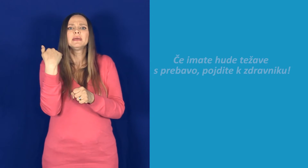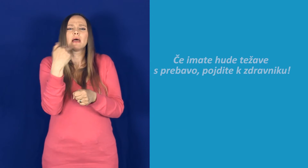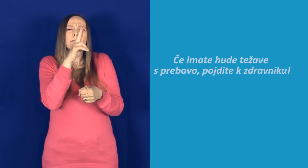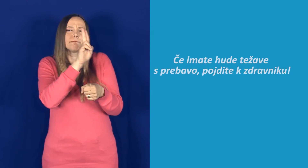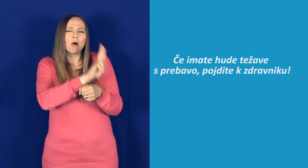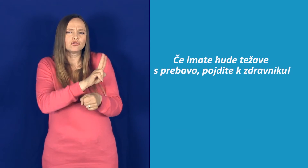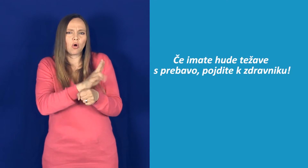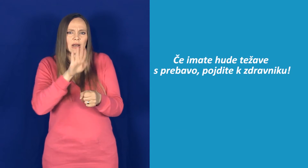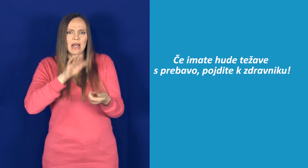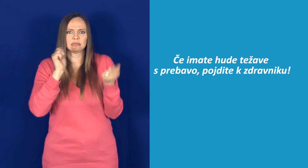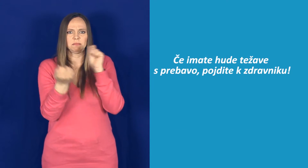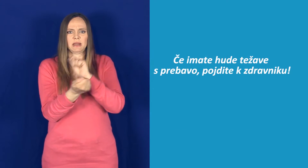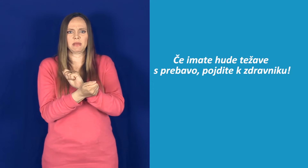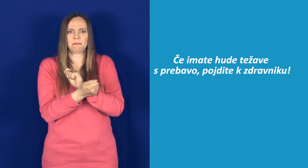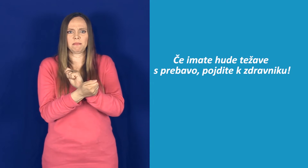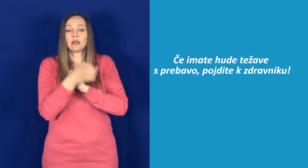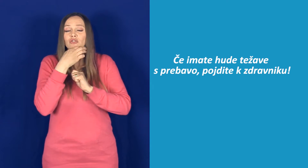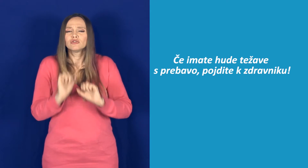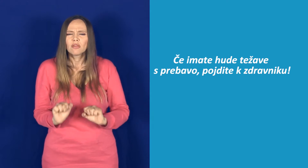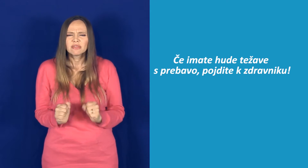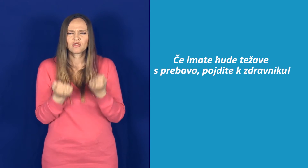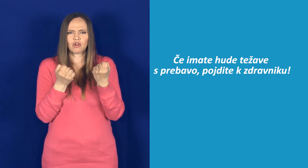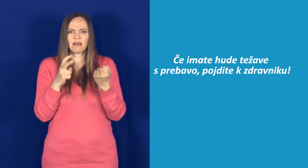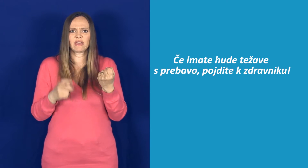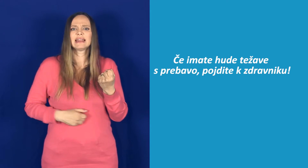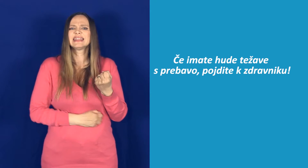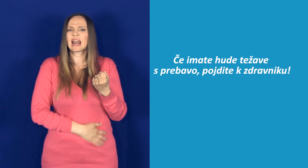Če so težave v trebuhu hude, pojdite takoj k zdravniku.